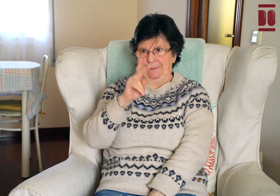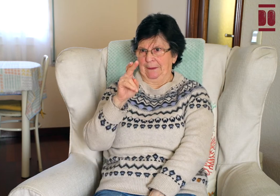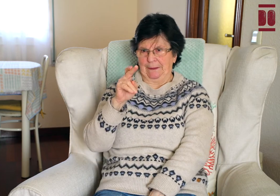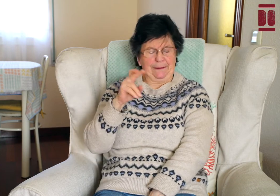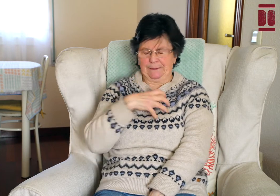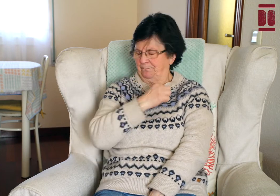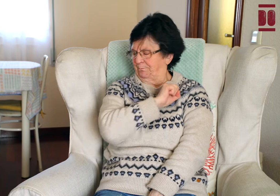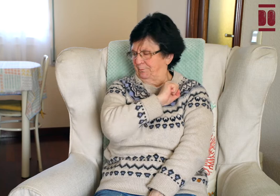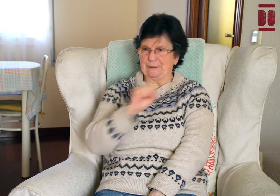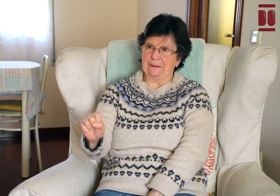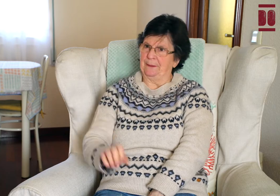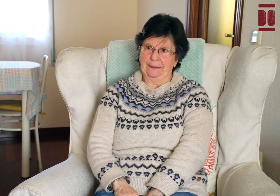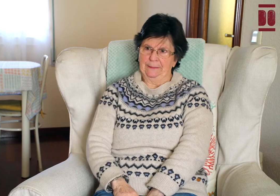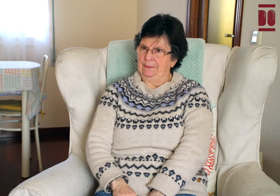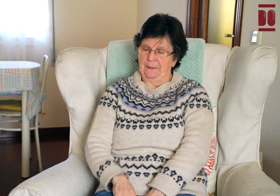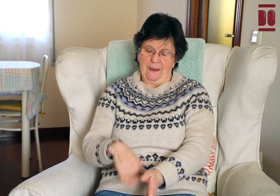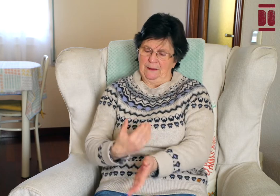La "R" me ha sido imposible. Imposible incluso ahora.